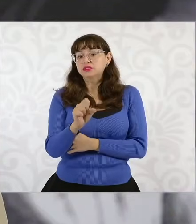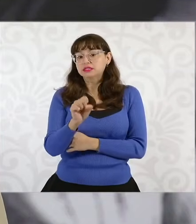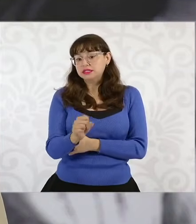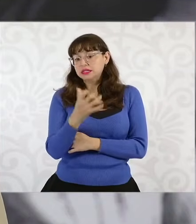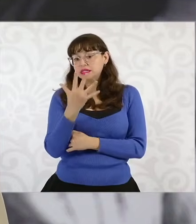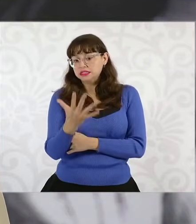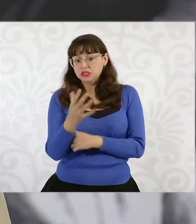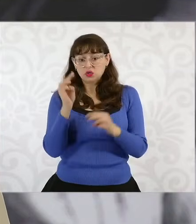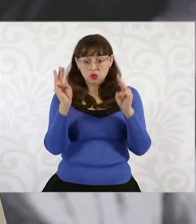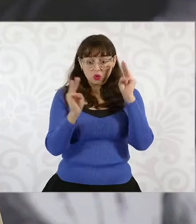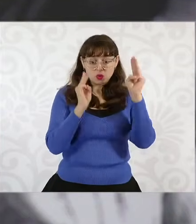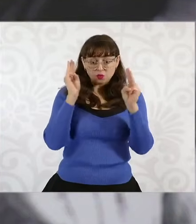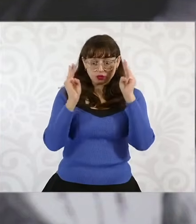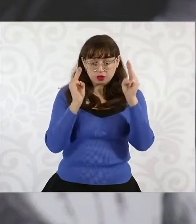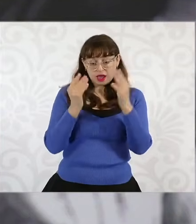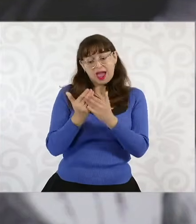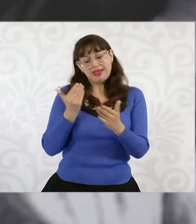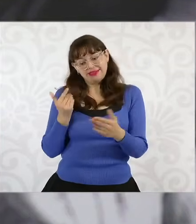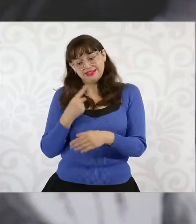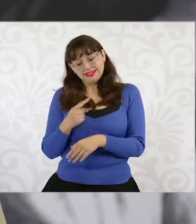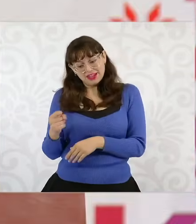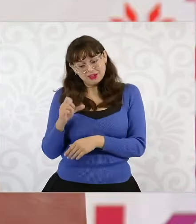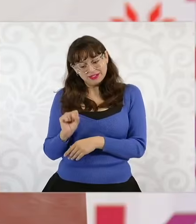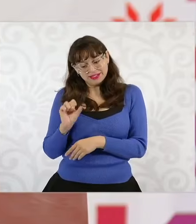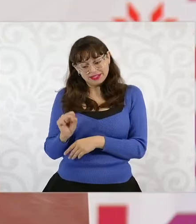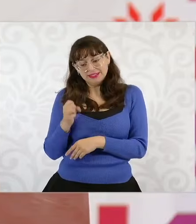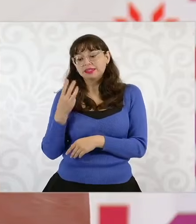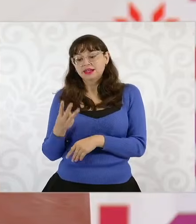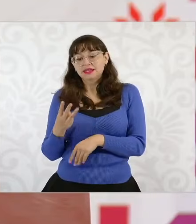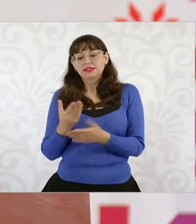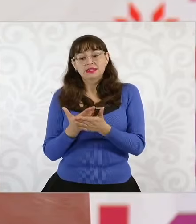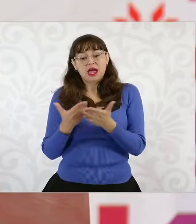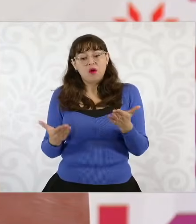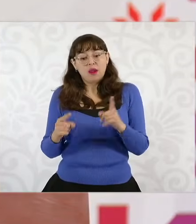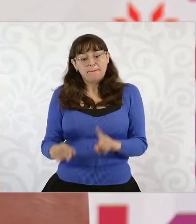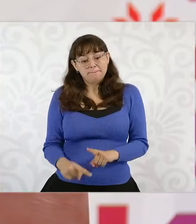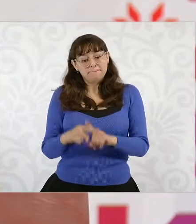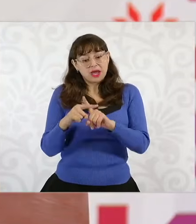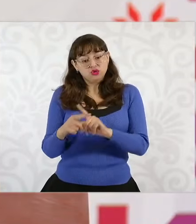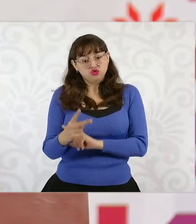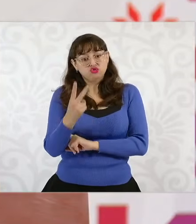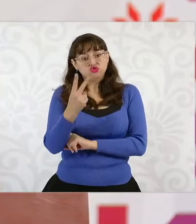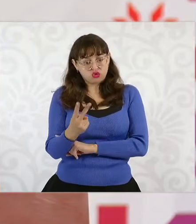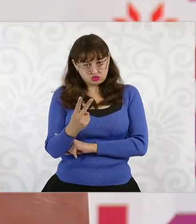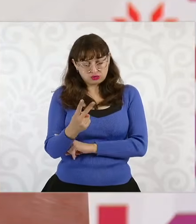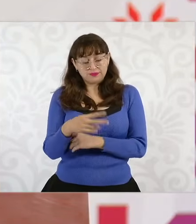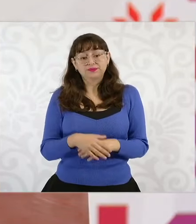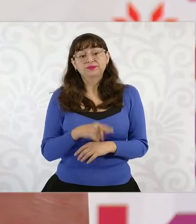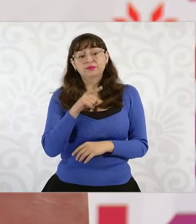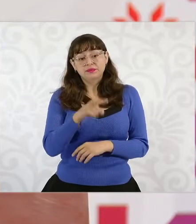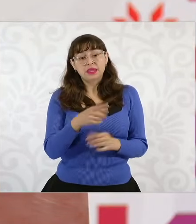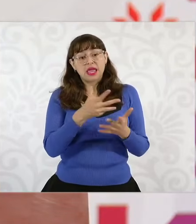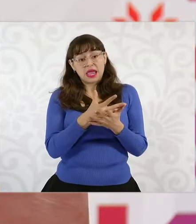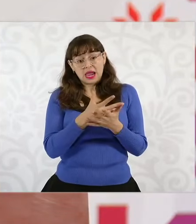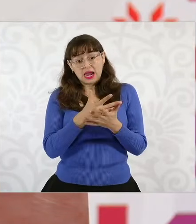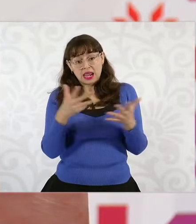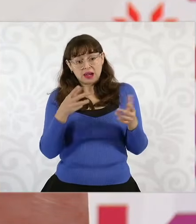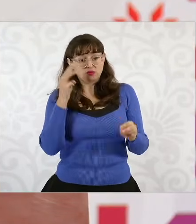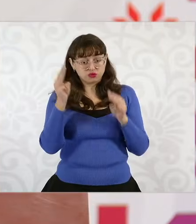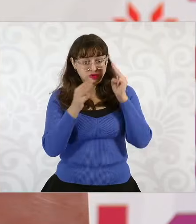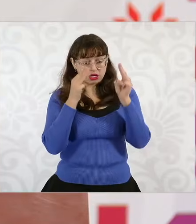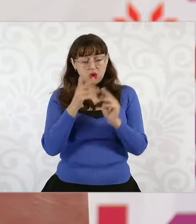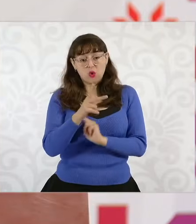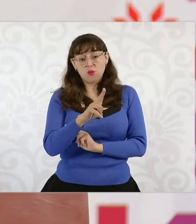porque eran 163. Ahora con estos dos que acabas de comentar, el gran museo de la ruta PUJ, este que